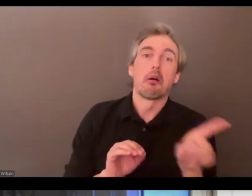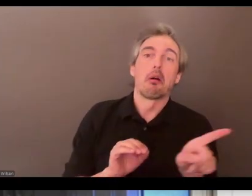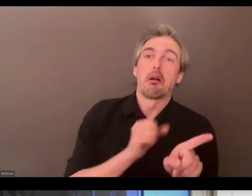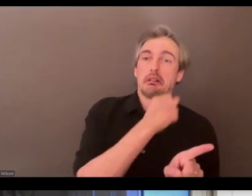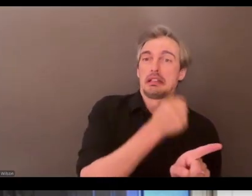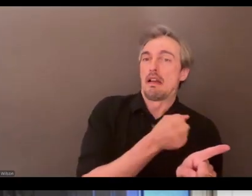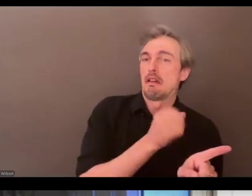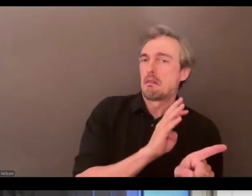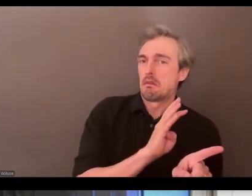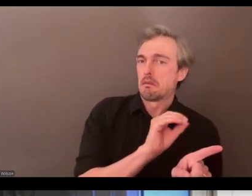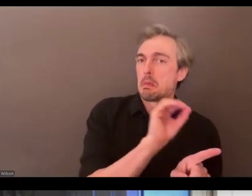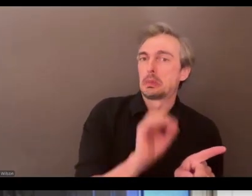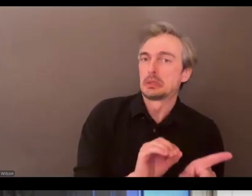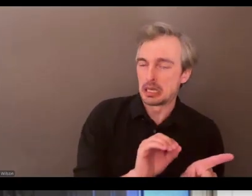さて、数字について話しました。